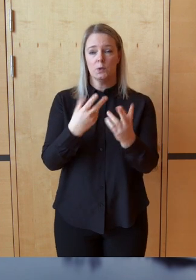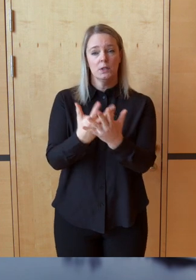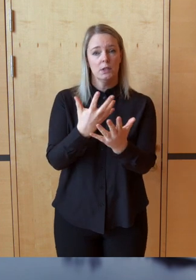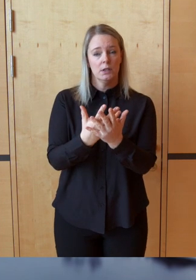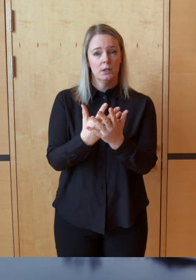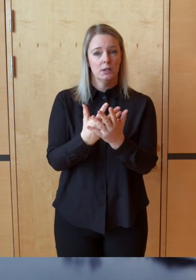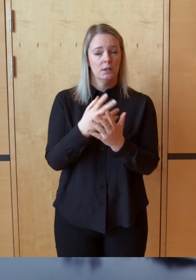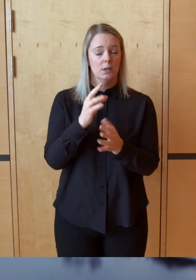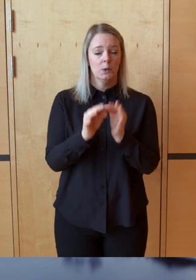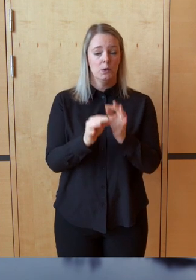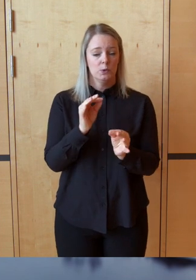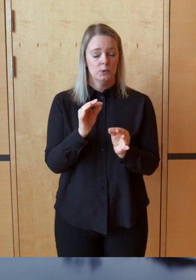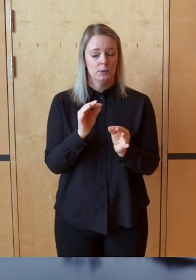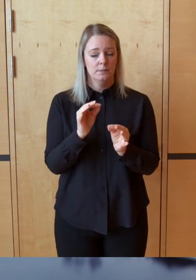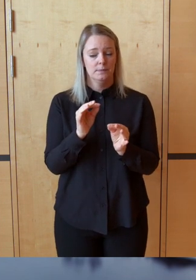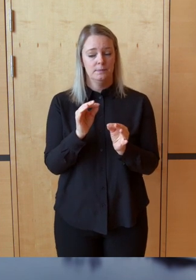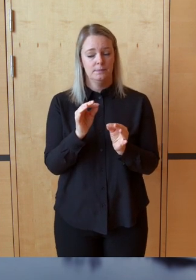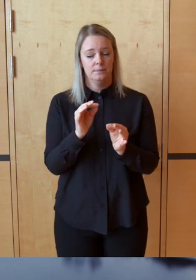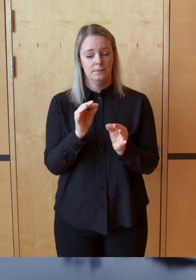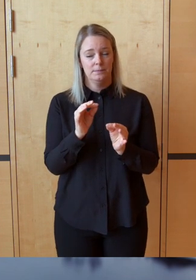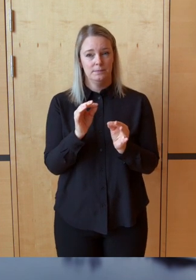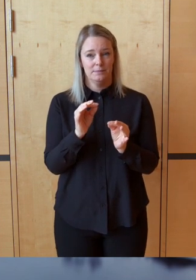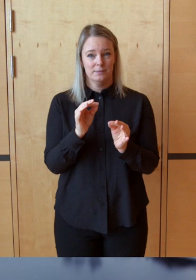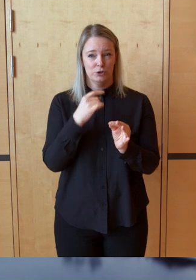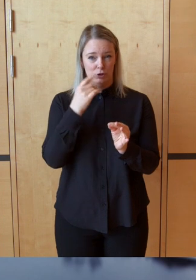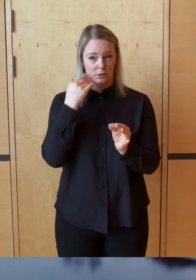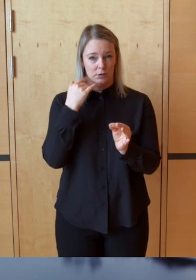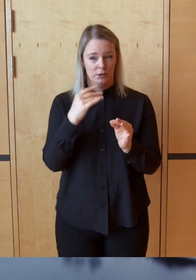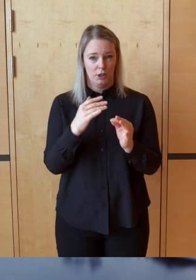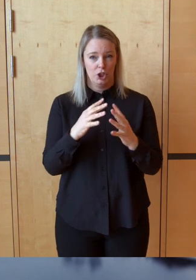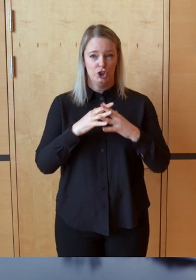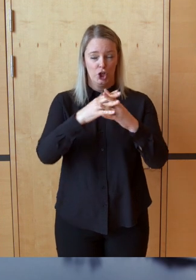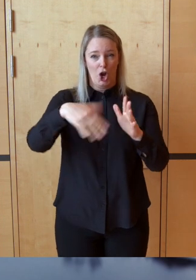Sedvanlig Att kyrkklockor ringer Bolivar